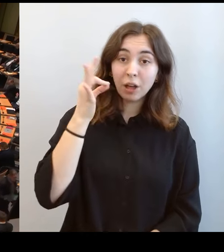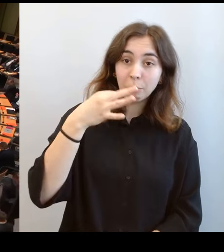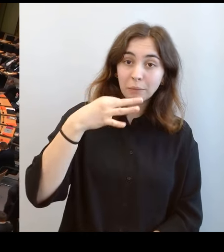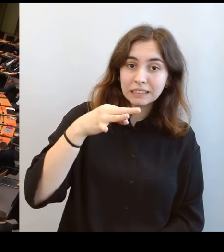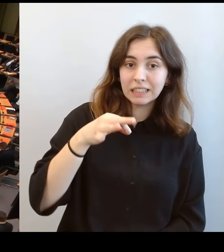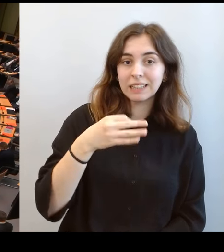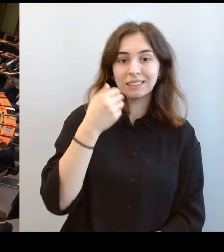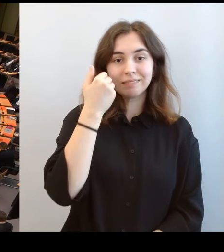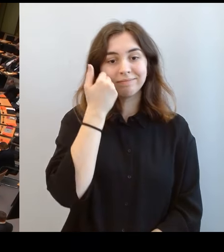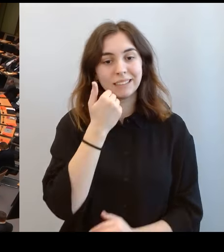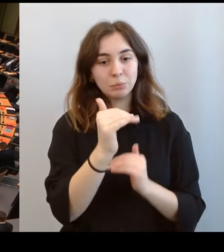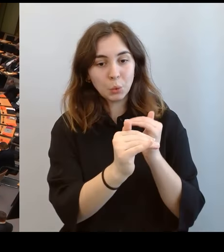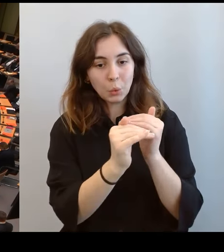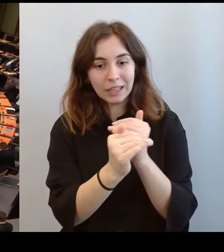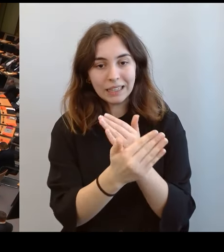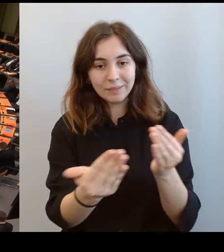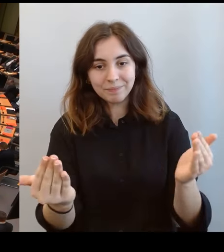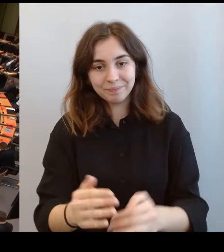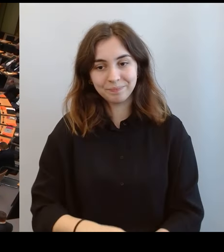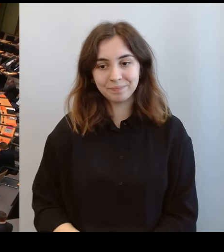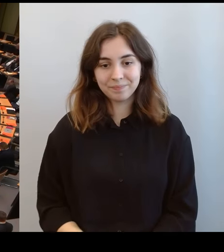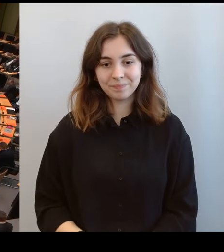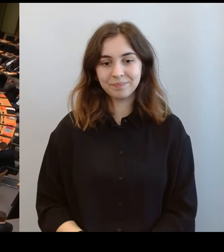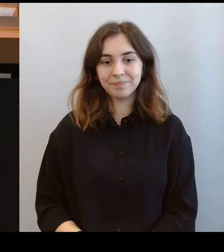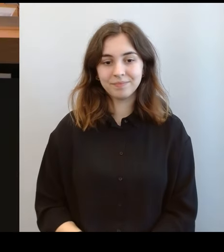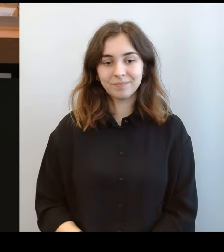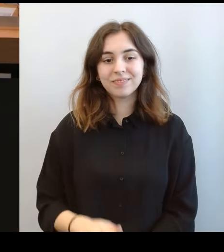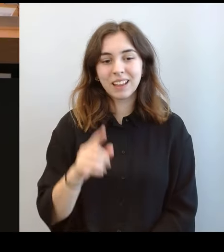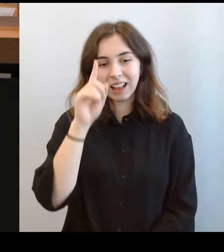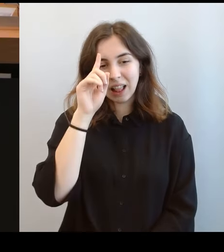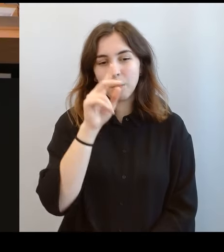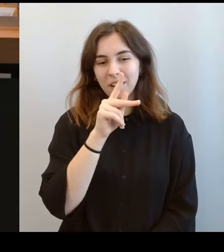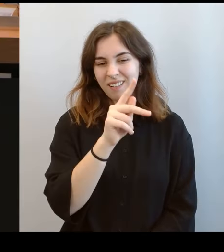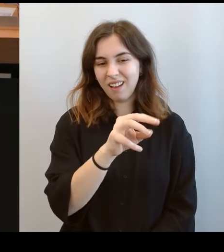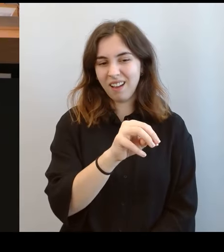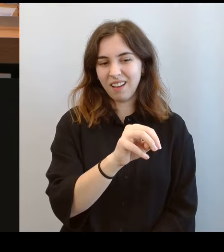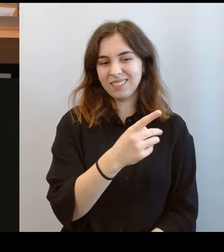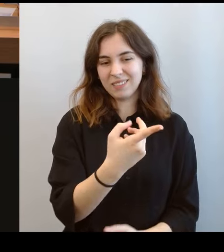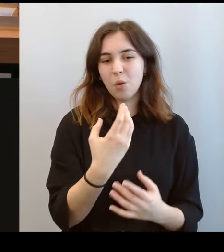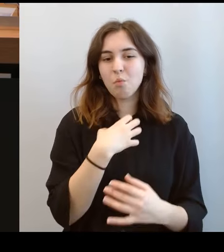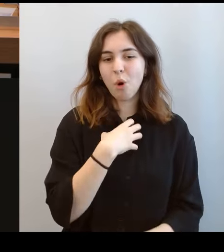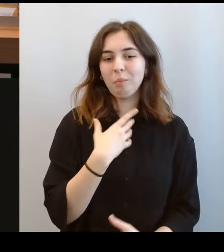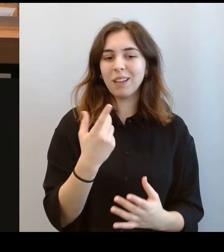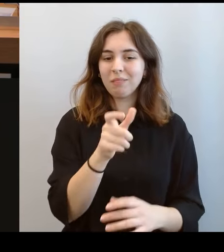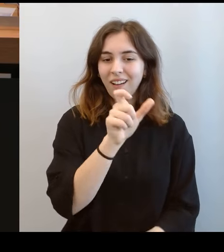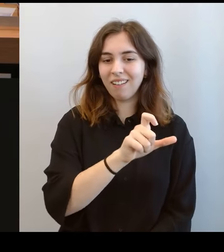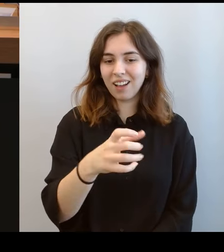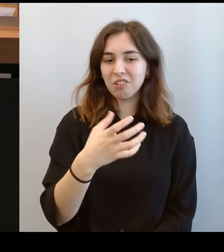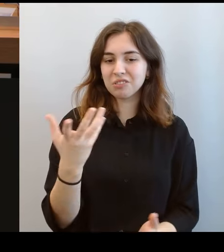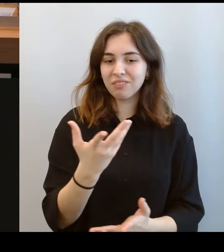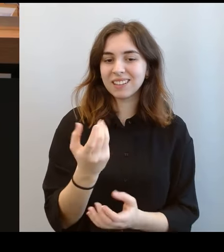Ich glaube, der Kampf des Krankenhaus, des Maßregelvollzugs, eines der schwierigen und langwierigen Themen in